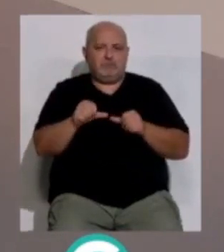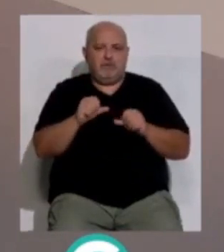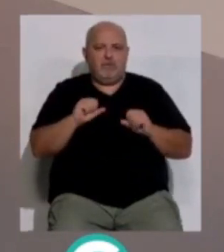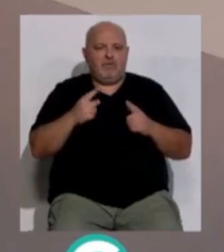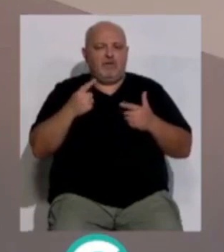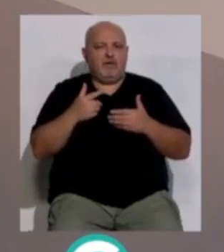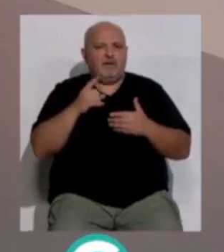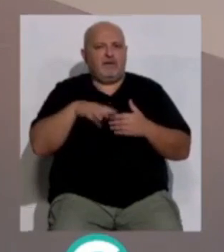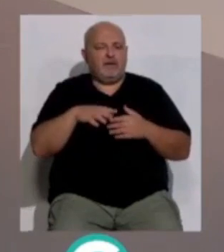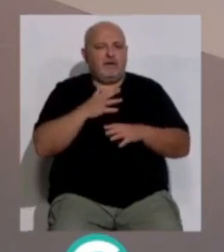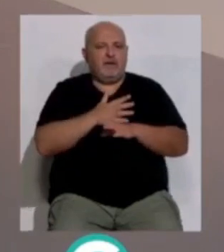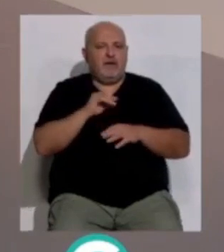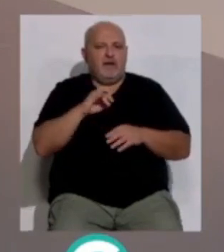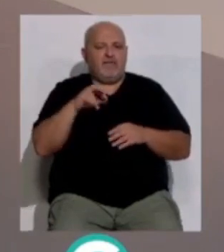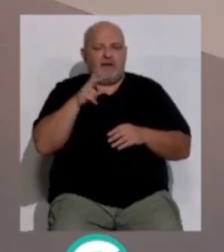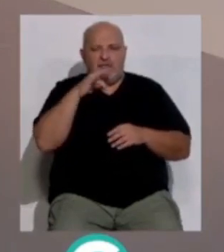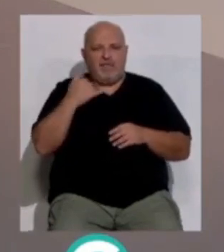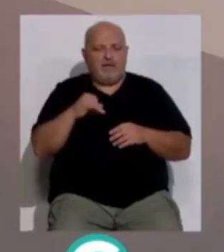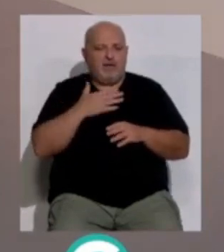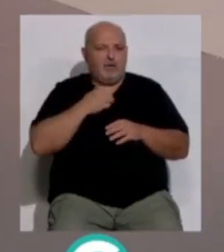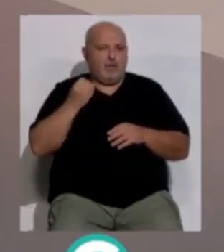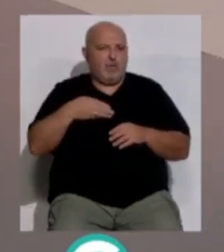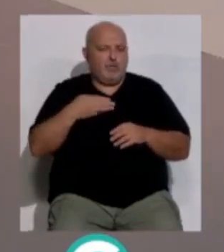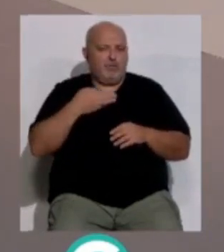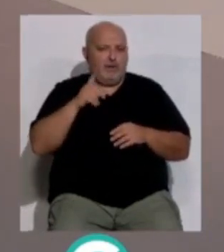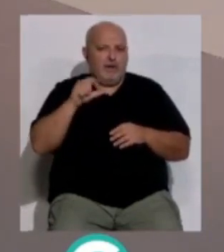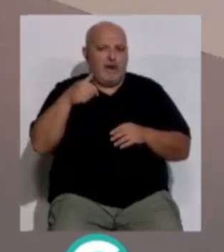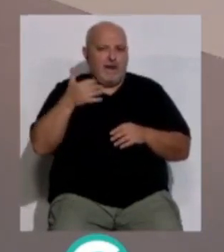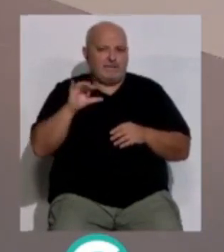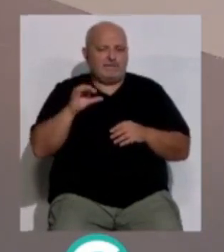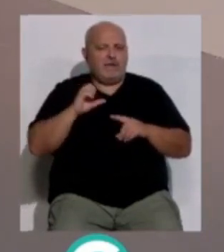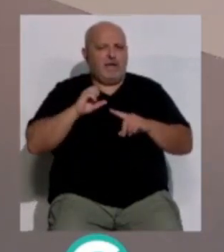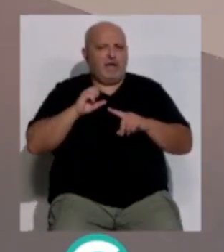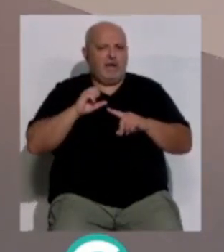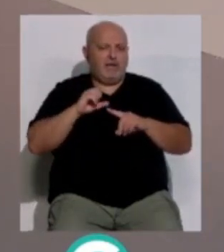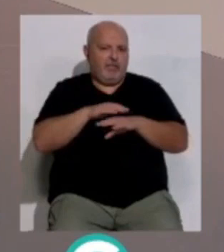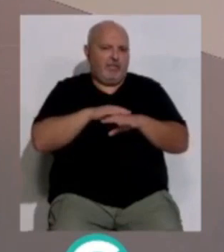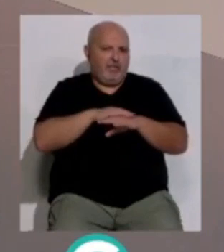del jugador Javier Hernández procedente del club deportivo Leganés ha jugado cedido la disciplina